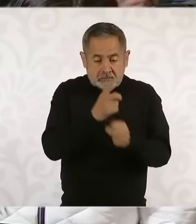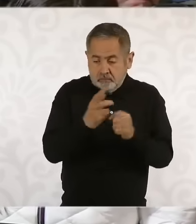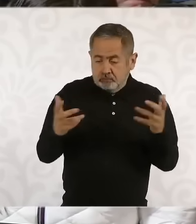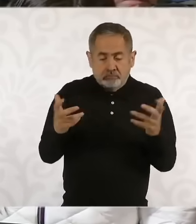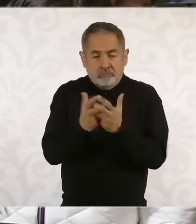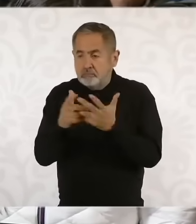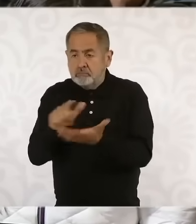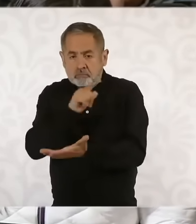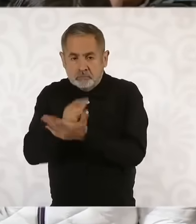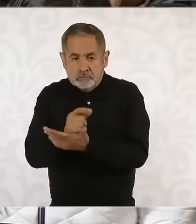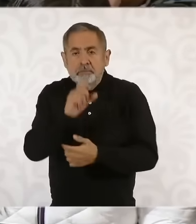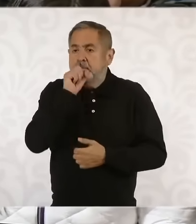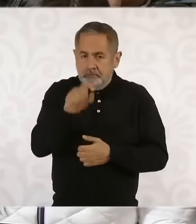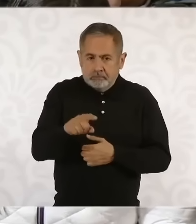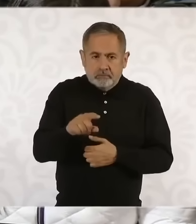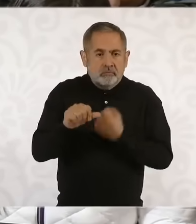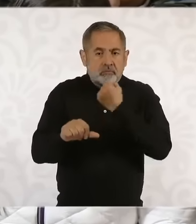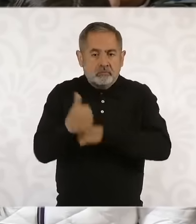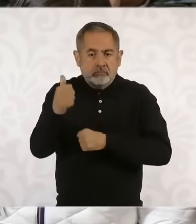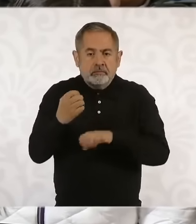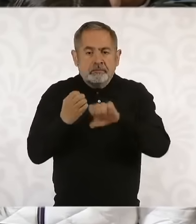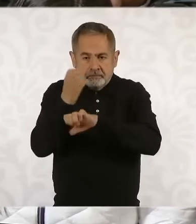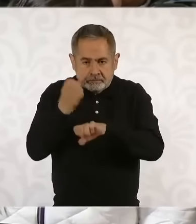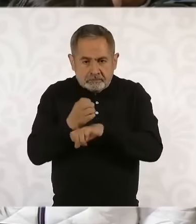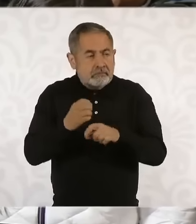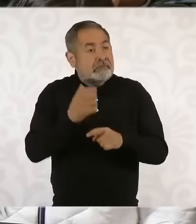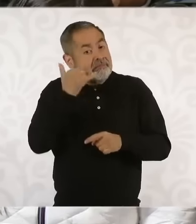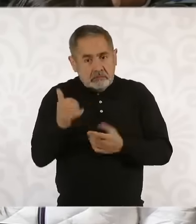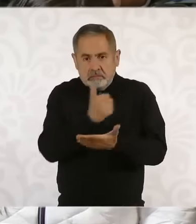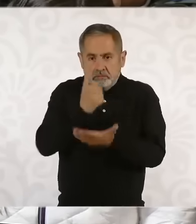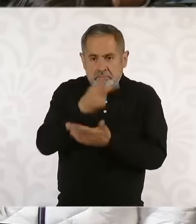incluyendo la Ciudad de México, quienes no lograron homologar esta ley en este plazo de 3